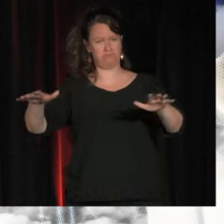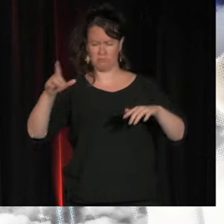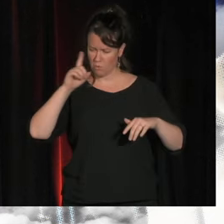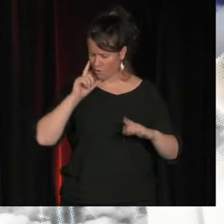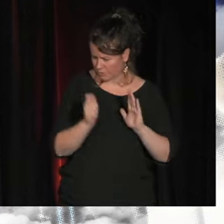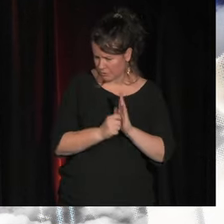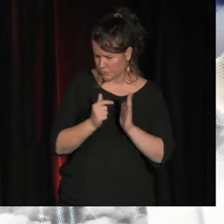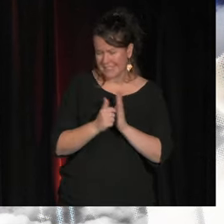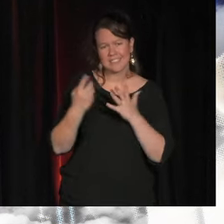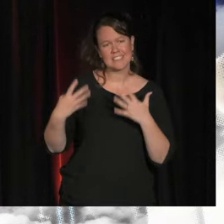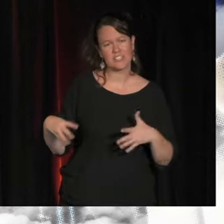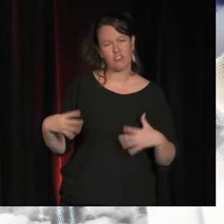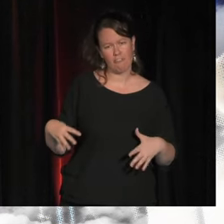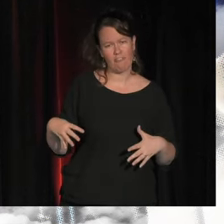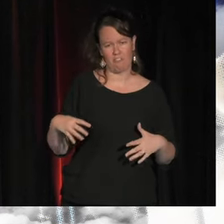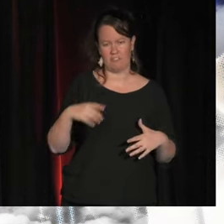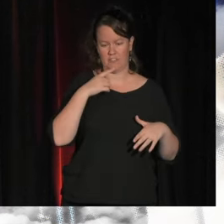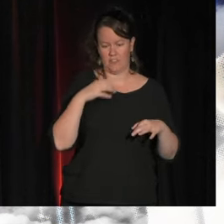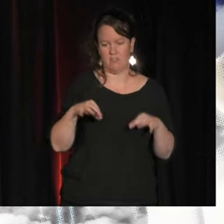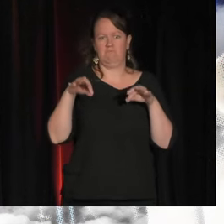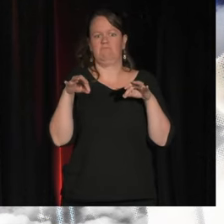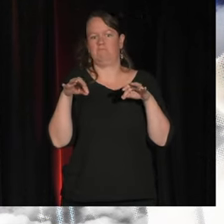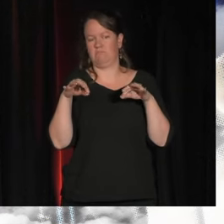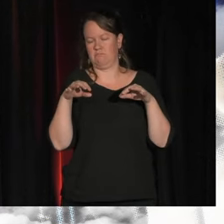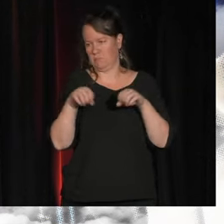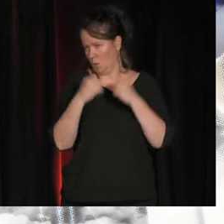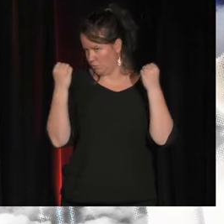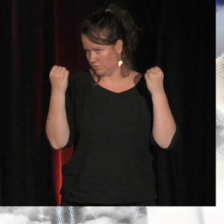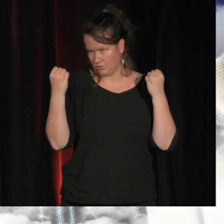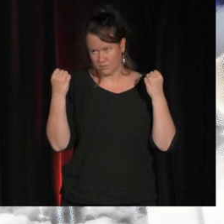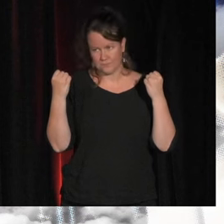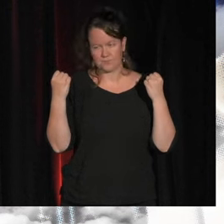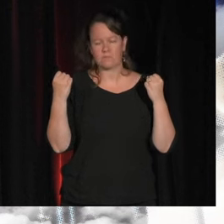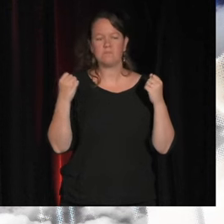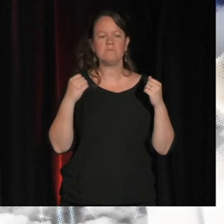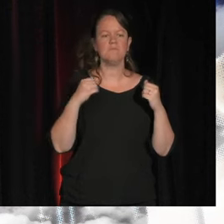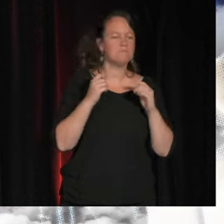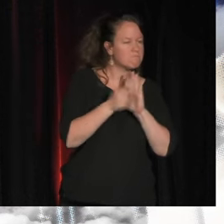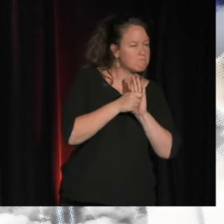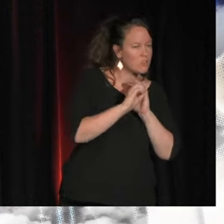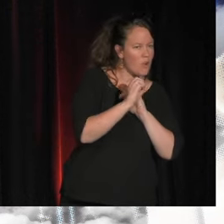Ça met un peu le jeu en pause, même carrément le jeu en pause puisque dès sa sortie de jeu, je crois, il y a un seul personnage